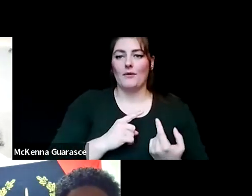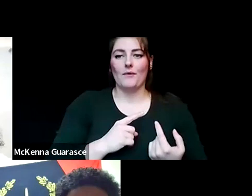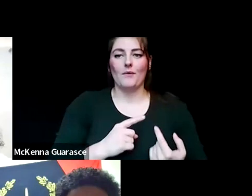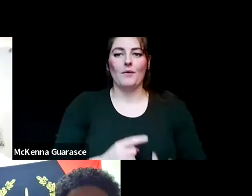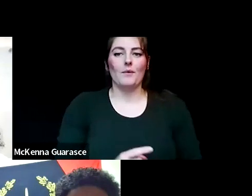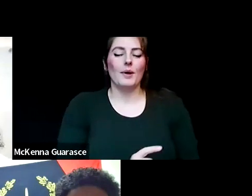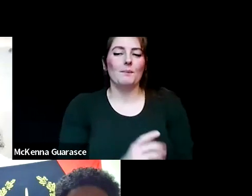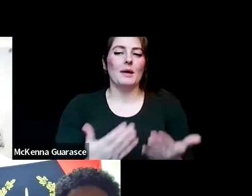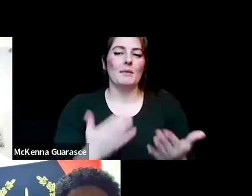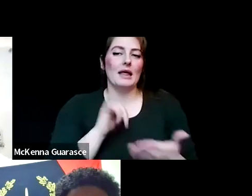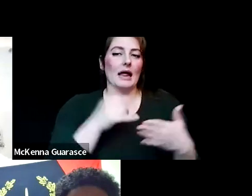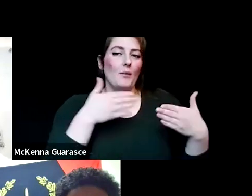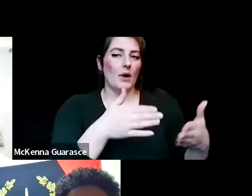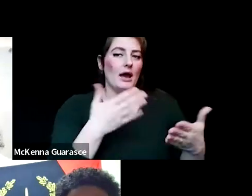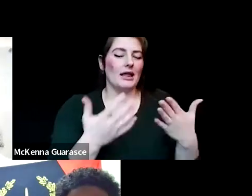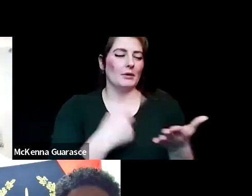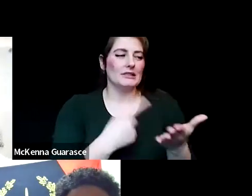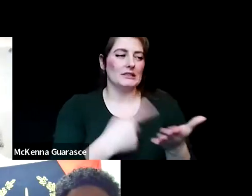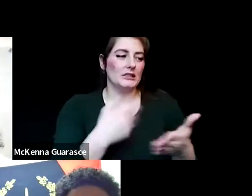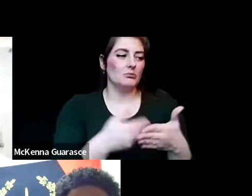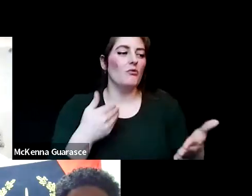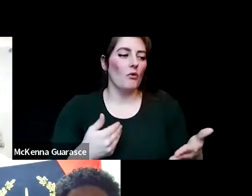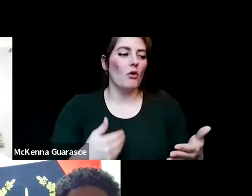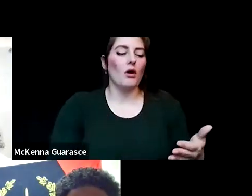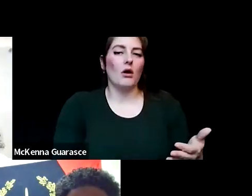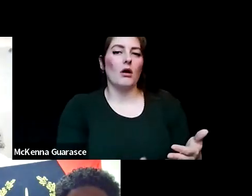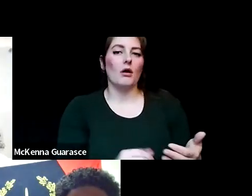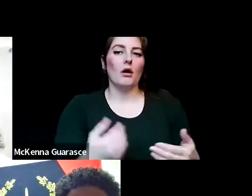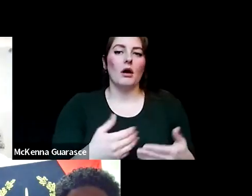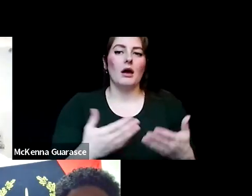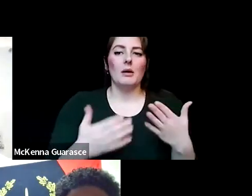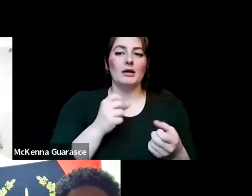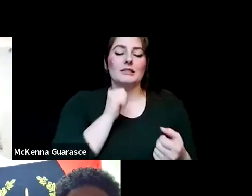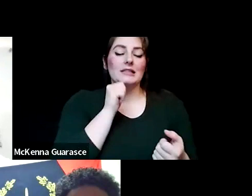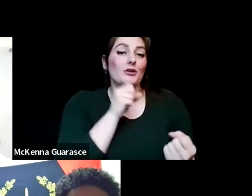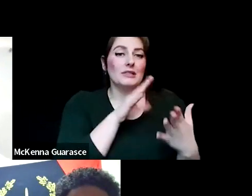Y así, como dijimos antes, no abordamos las necesidades que creemos que tienen.